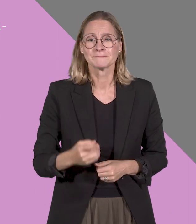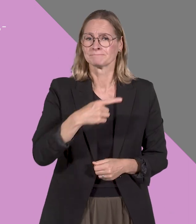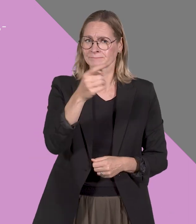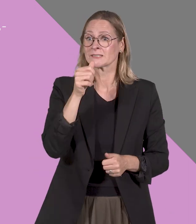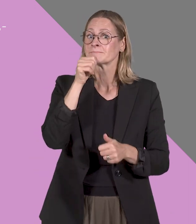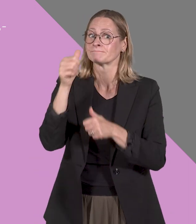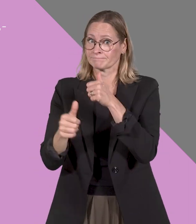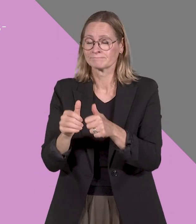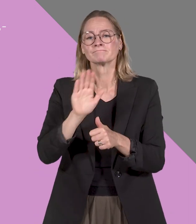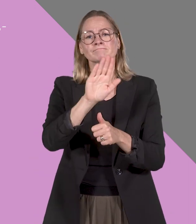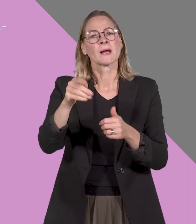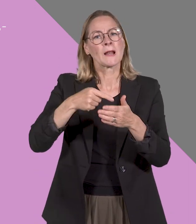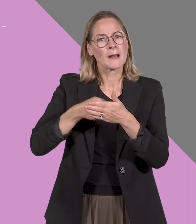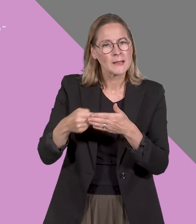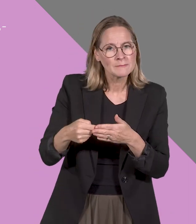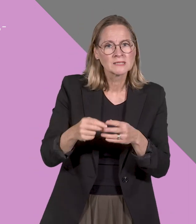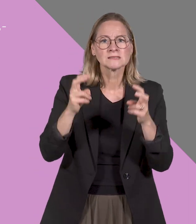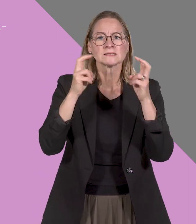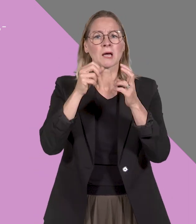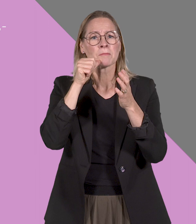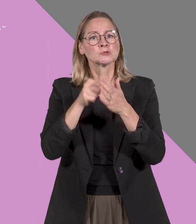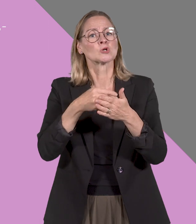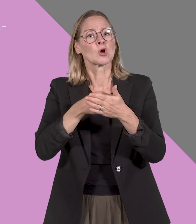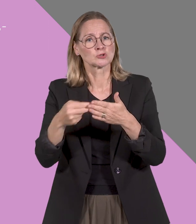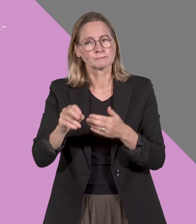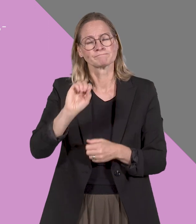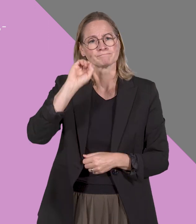Ilmoittautukaa nimellänne ja sähköpostiosoitteellanne -